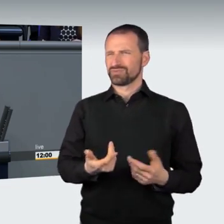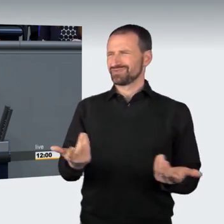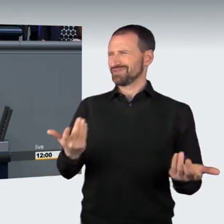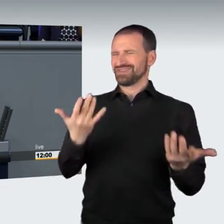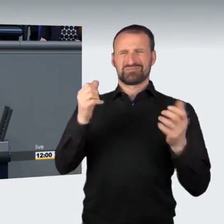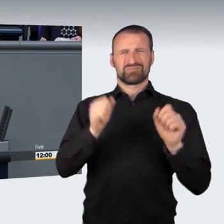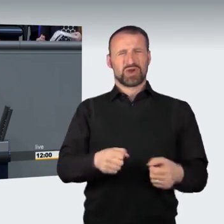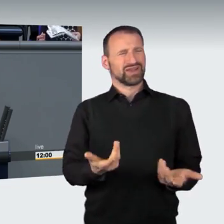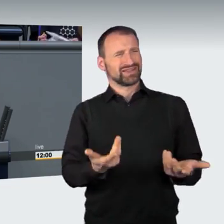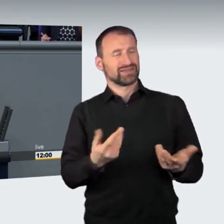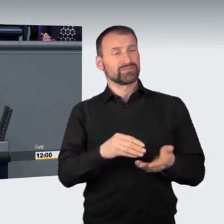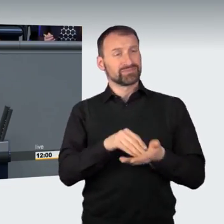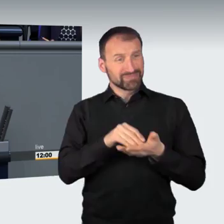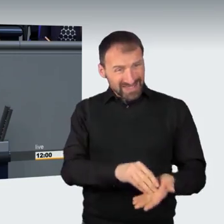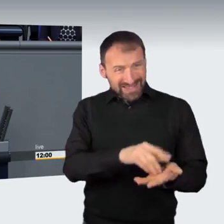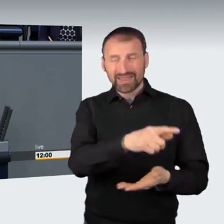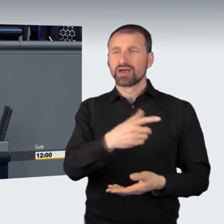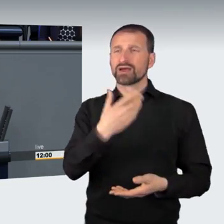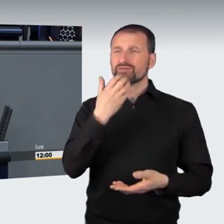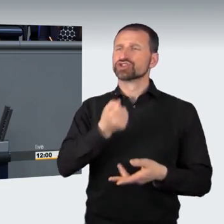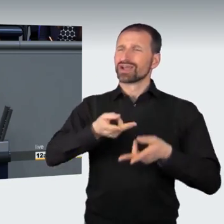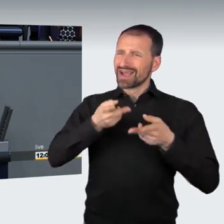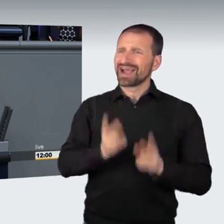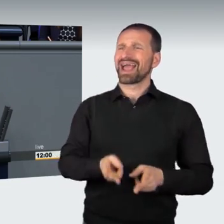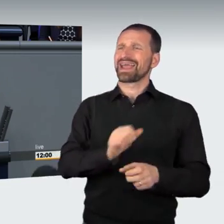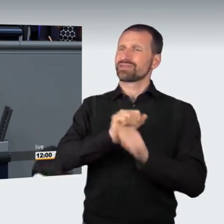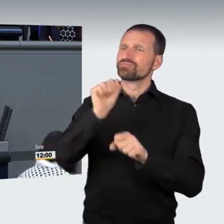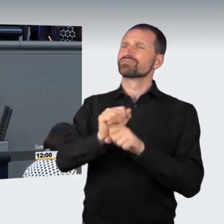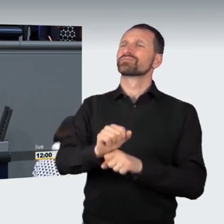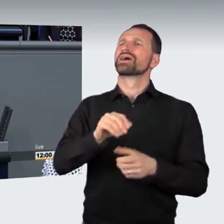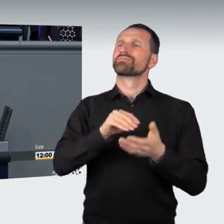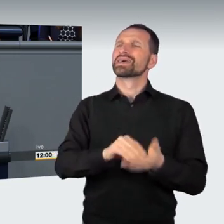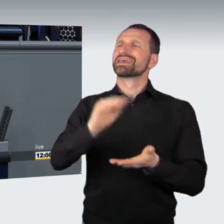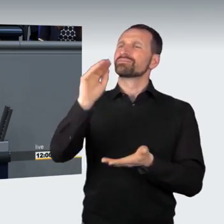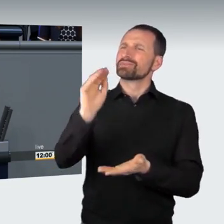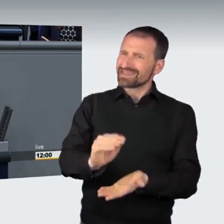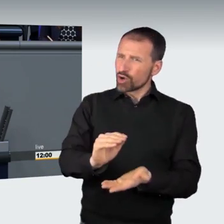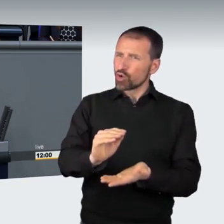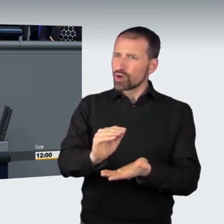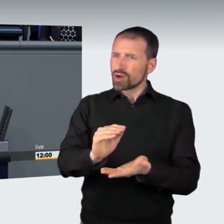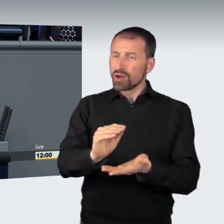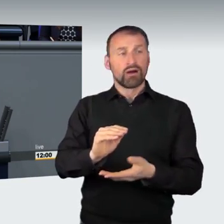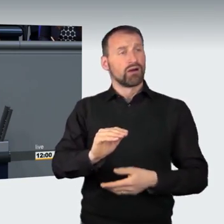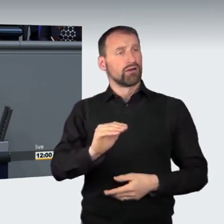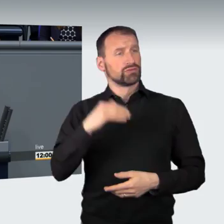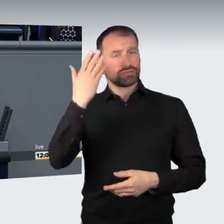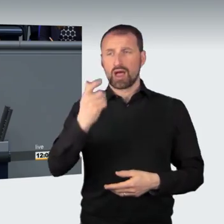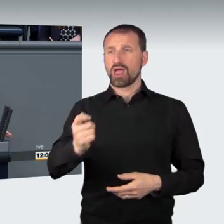der sein Recht auf Mietminderung geltend macht, danach die Kündigung bekommt. Dem müssen wir einen Riegel vorschieben.